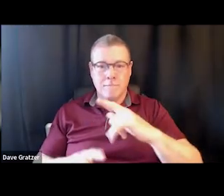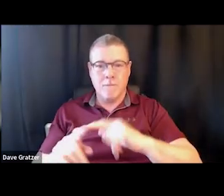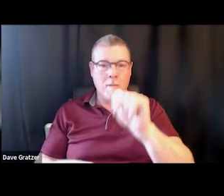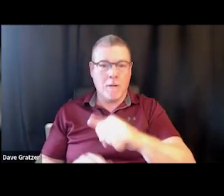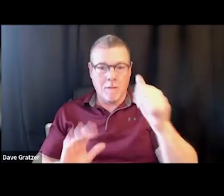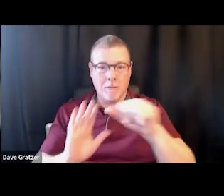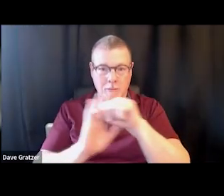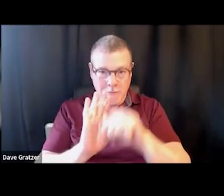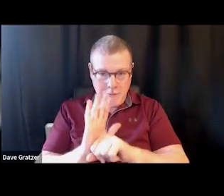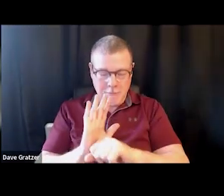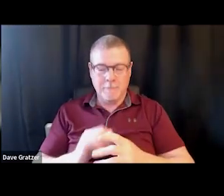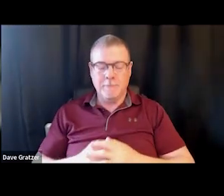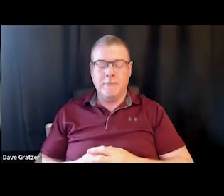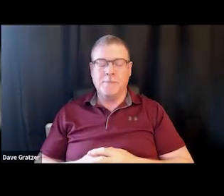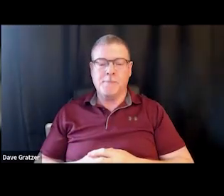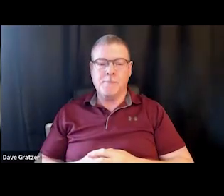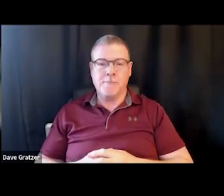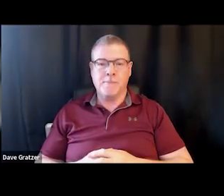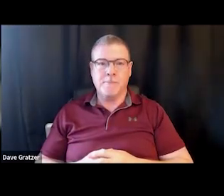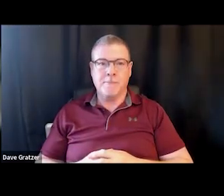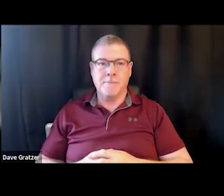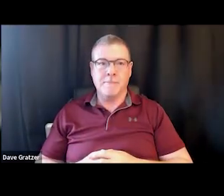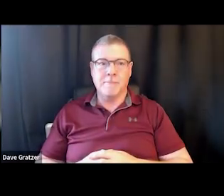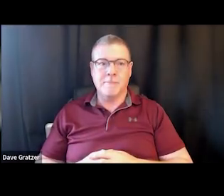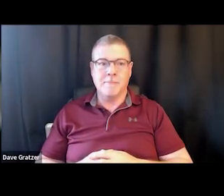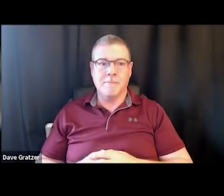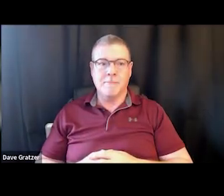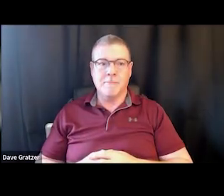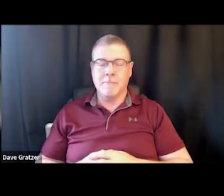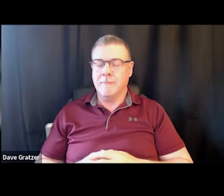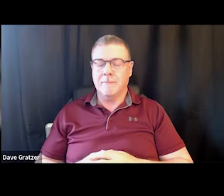y apenas hablamos,